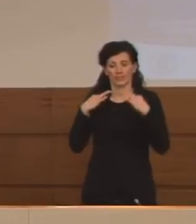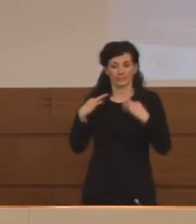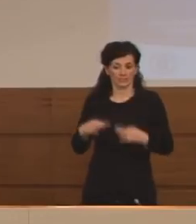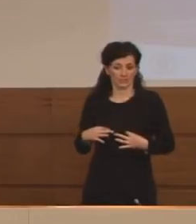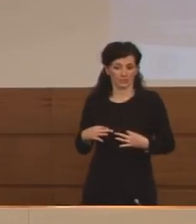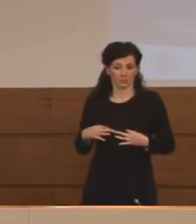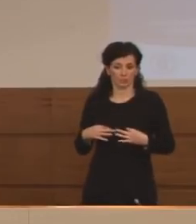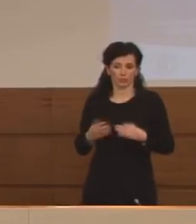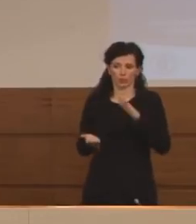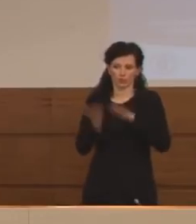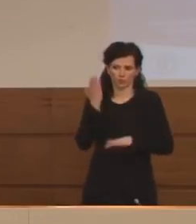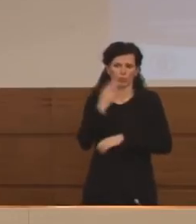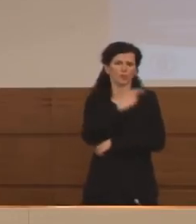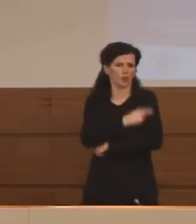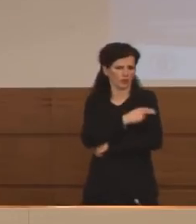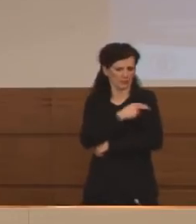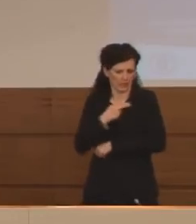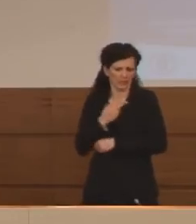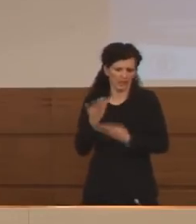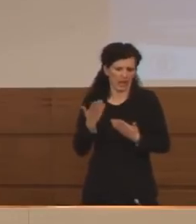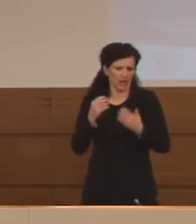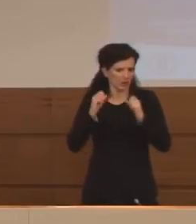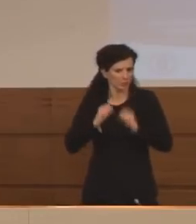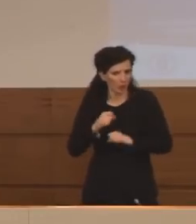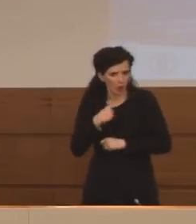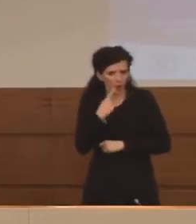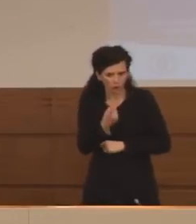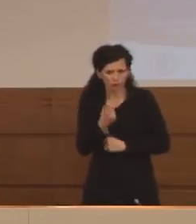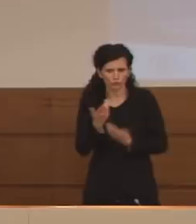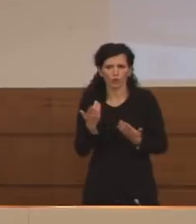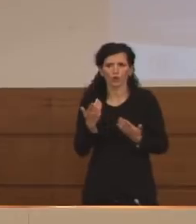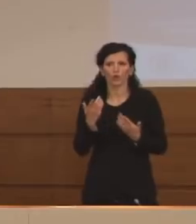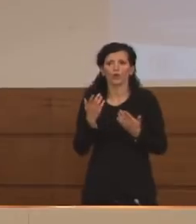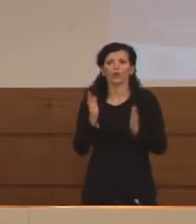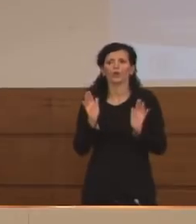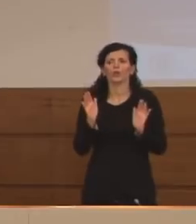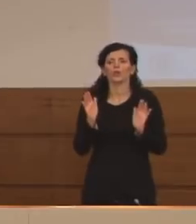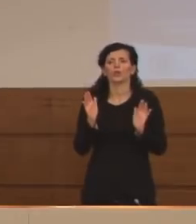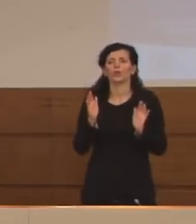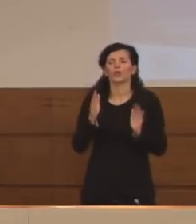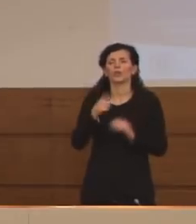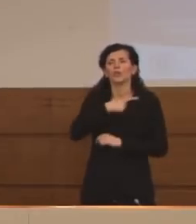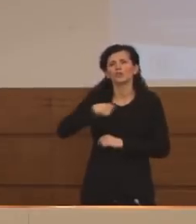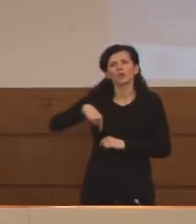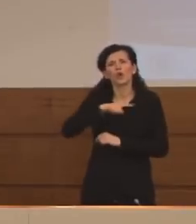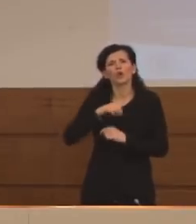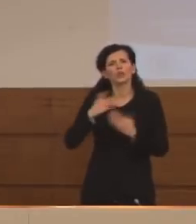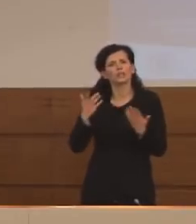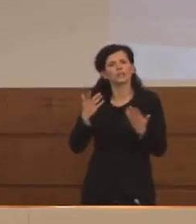questo sinceramente le posso dire. Noi pensiamo che qualsiasi...